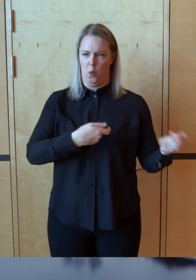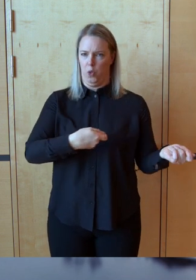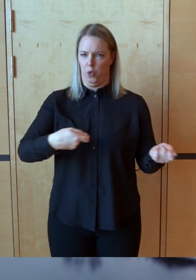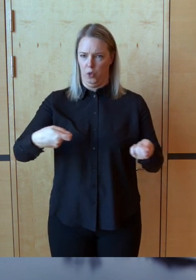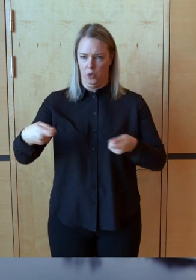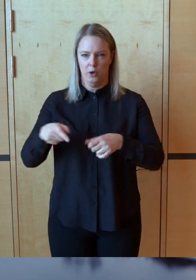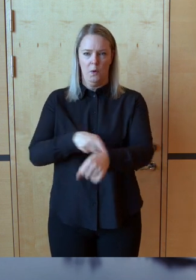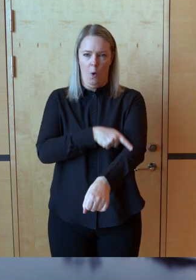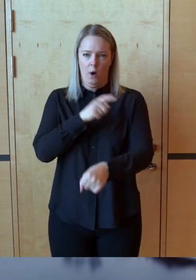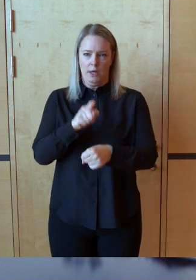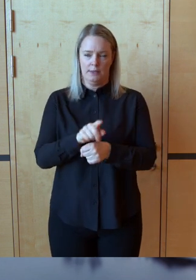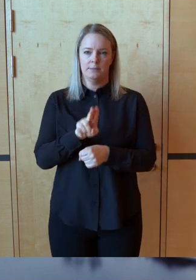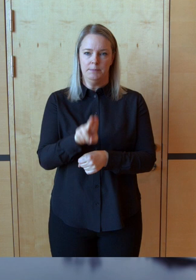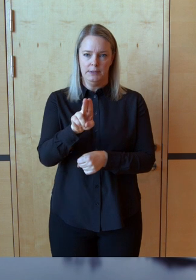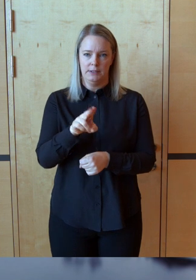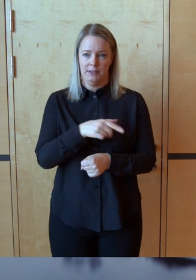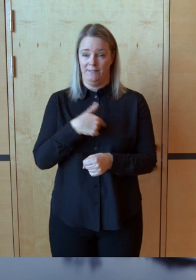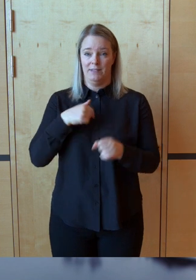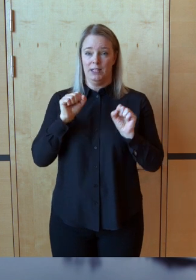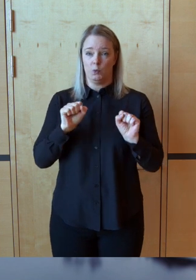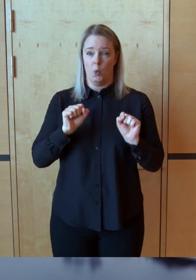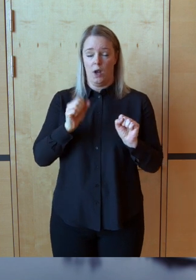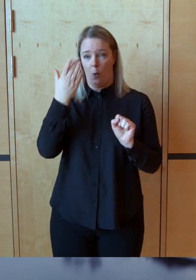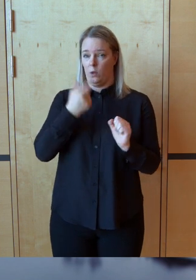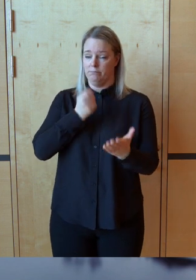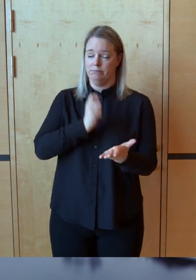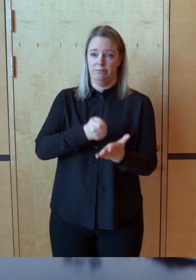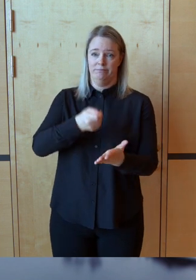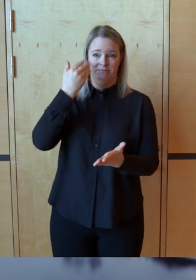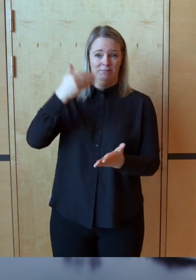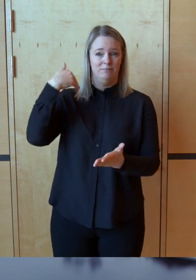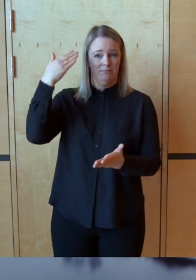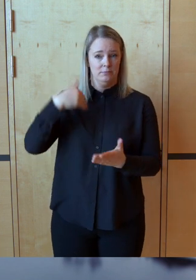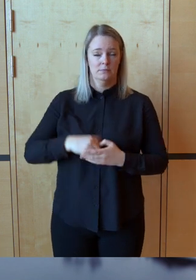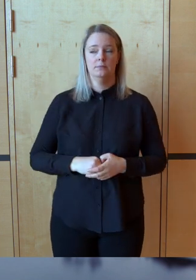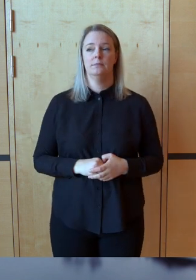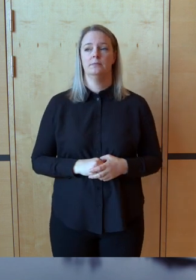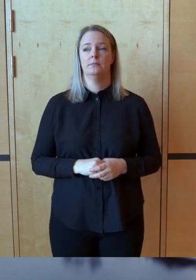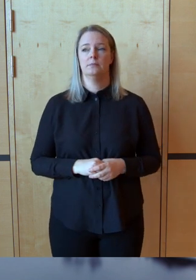Det här är ett beslut som vi borde ha kunnat fatta för vi hade ett längesedan Vi borde också